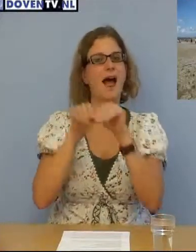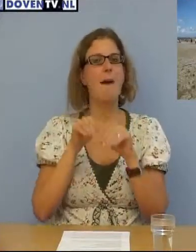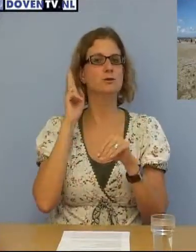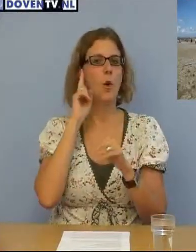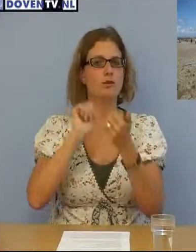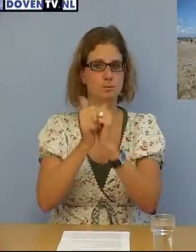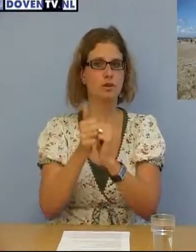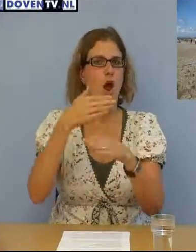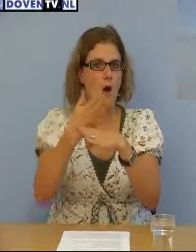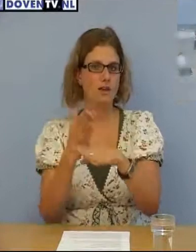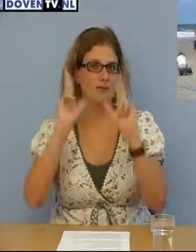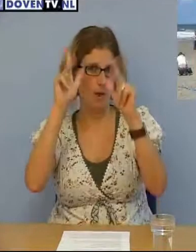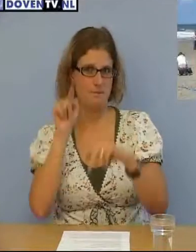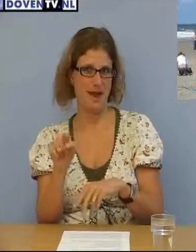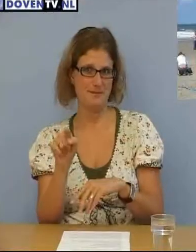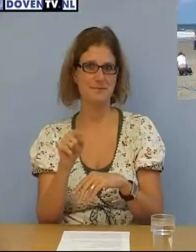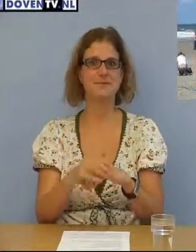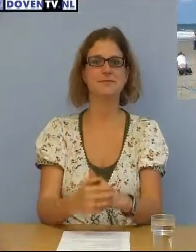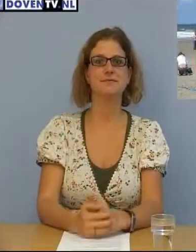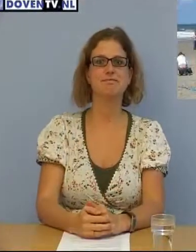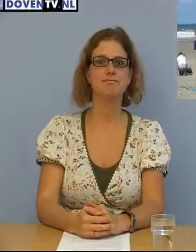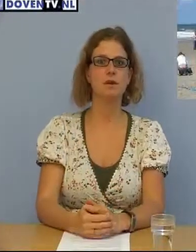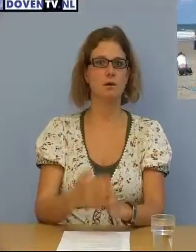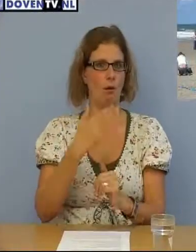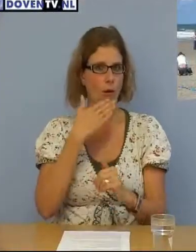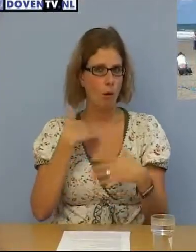namens Dovensport, afdeling volleybal.